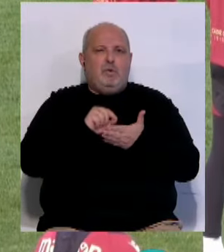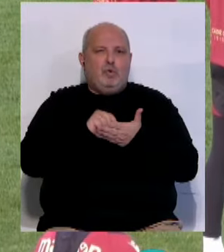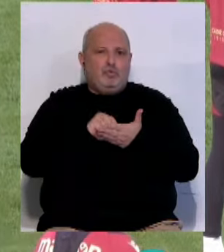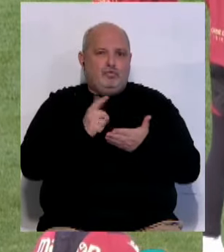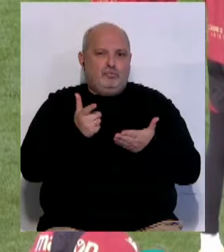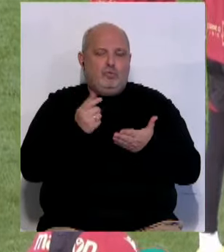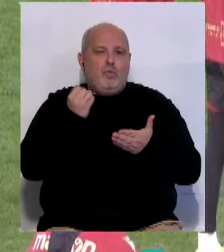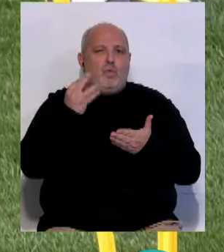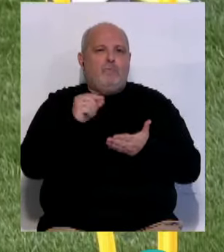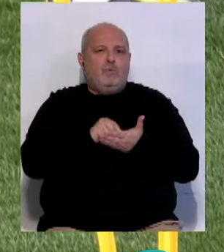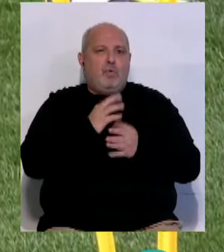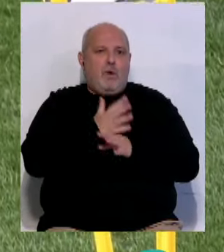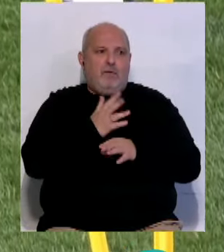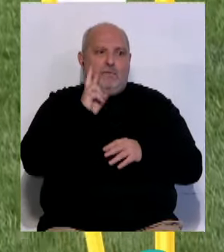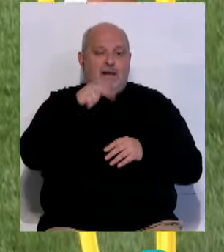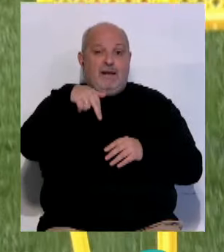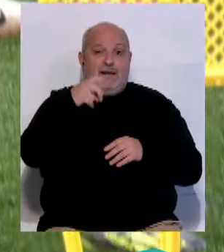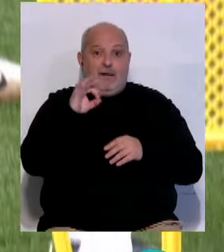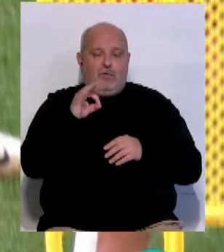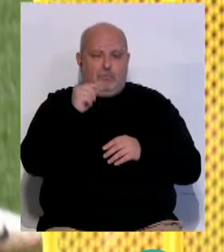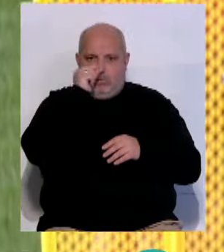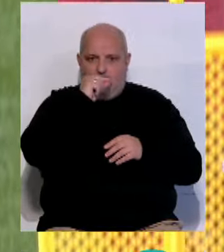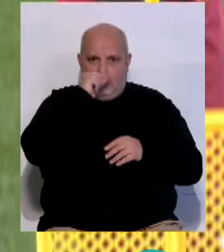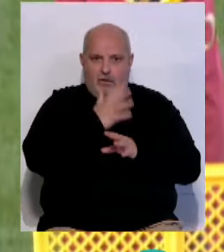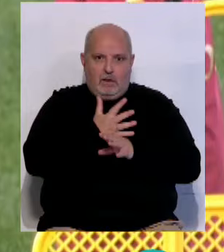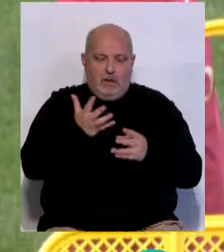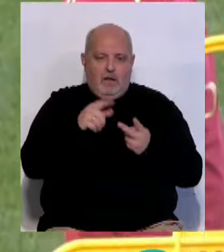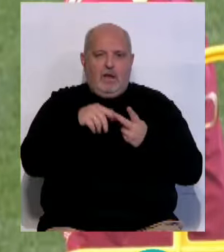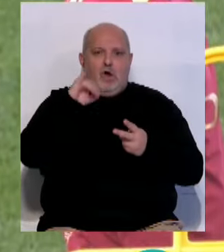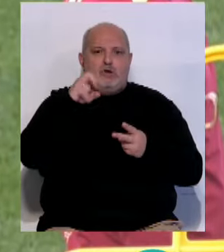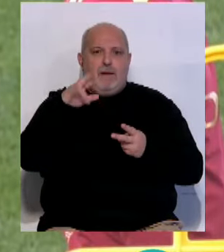está contando el Míster con ellos y estamos viendo como ellos no no cuentan Para el Míster y en una